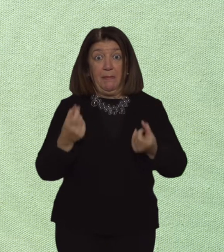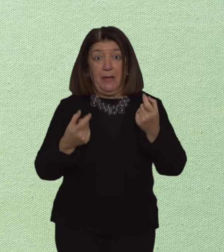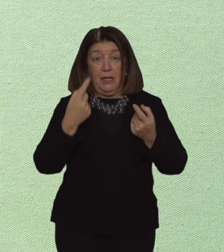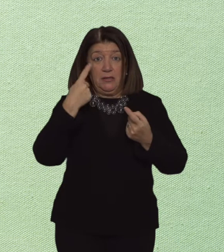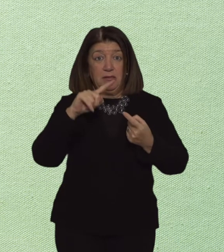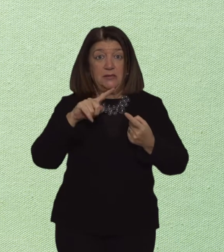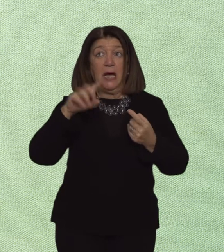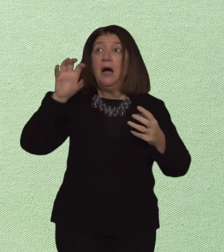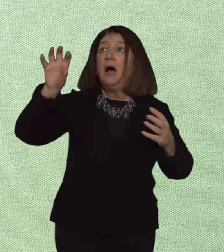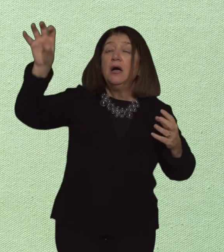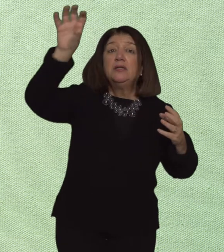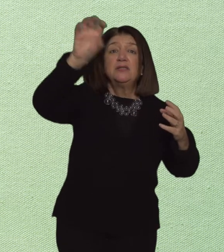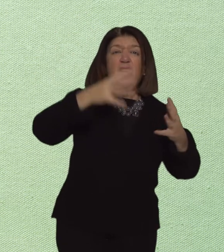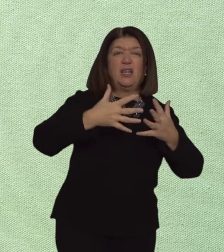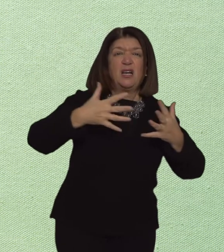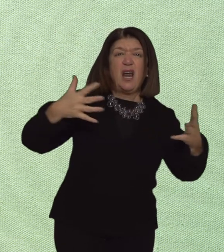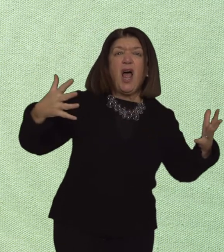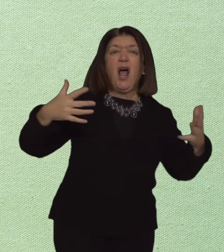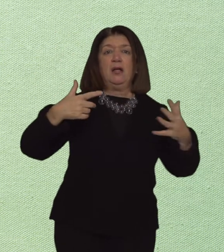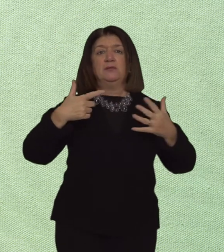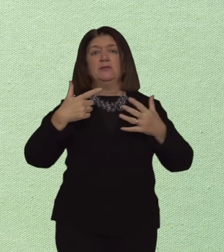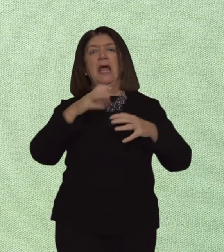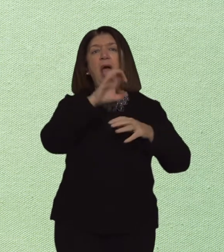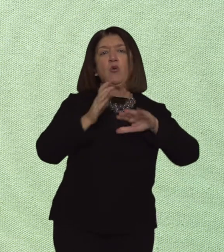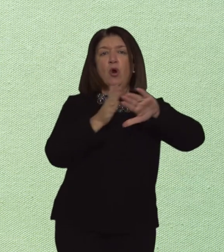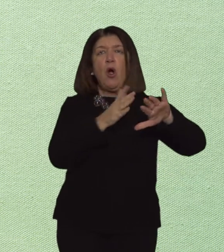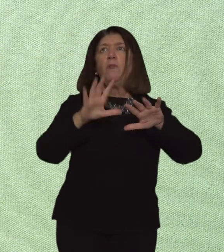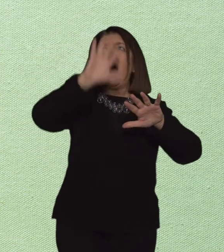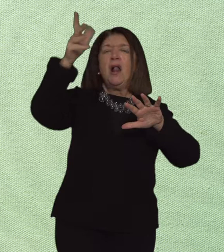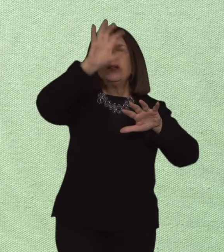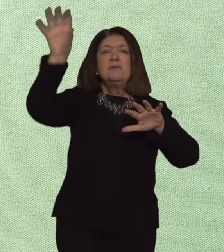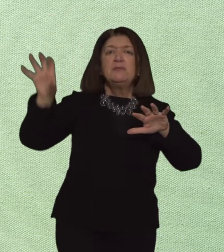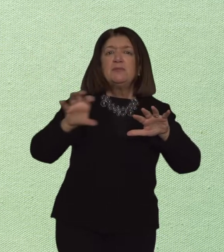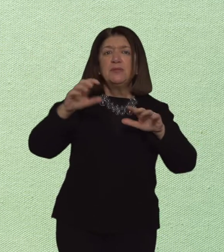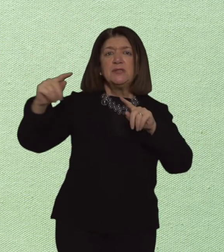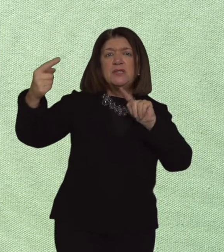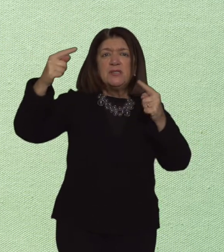tra stati e anche nei vari microambienti, che poi chiaramente viviamo tutti i giorni.